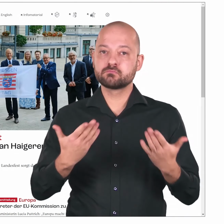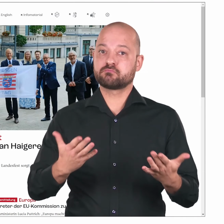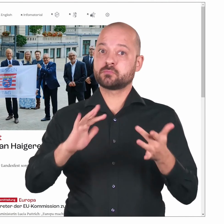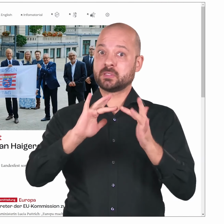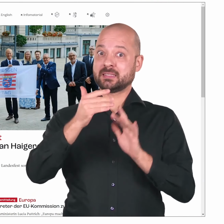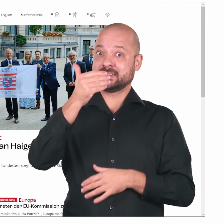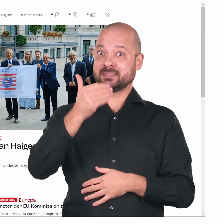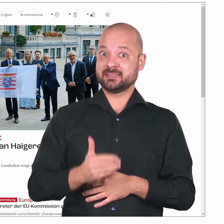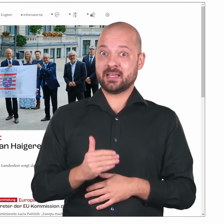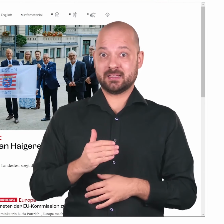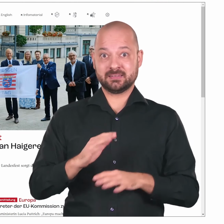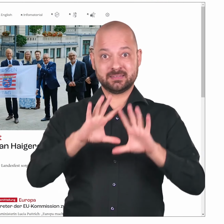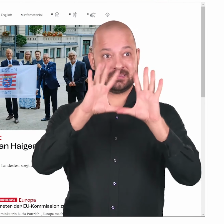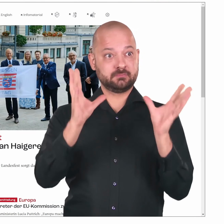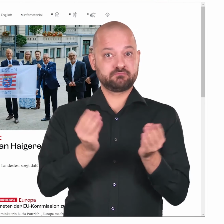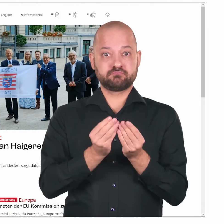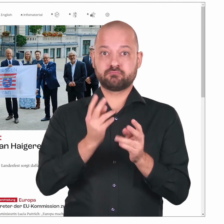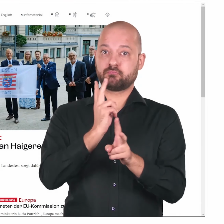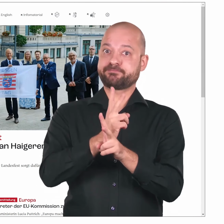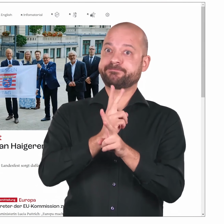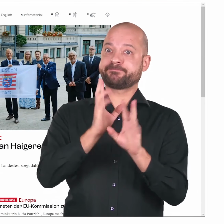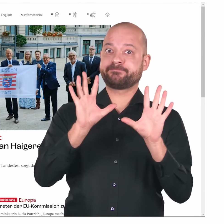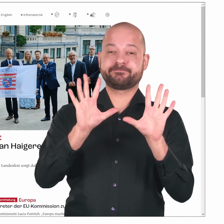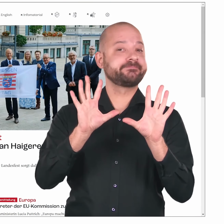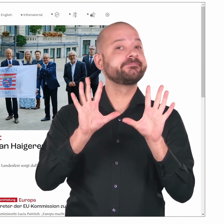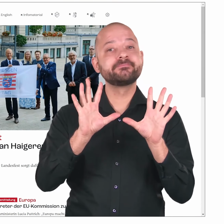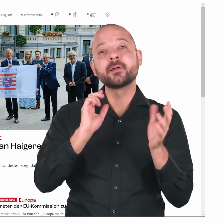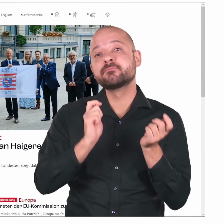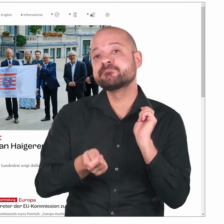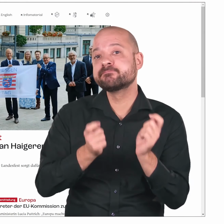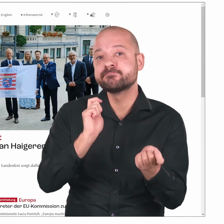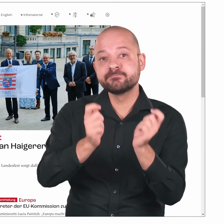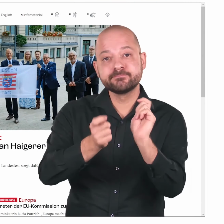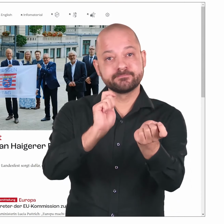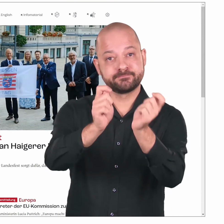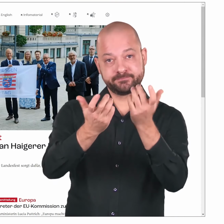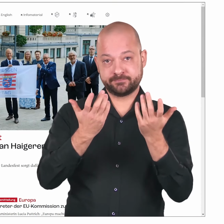Die Internetseite befindet sich stets im Wandel,